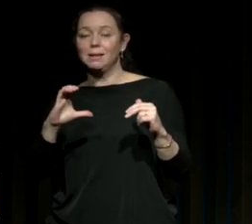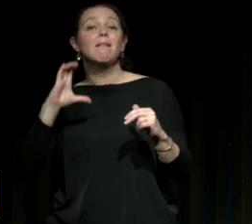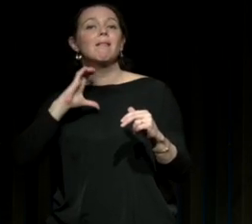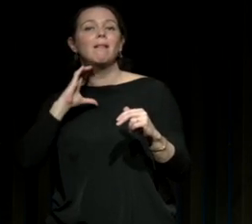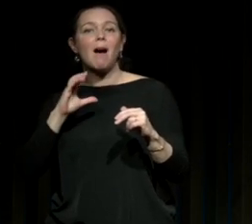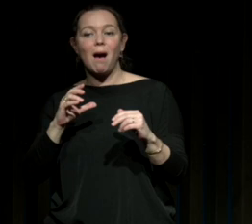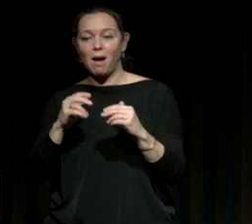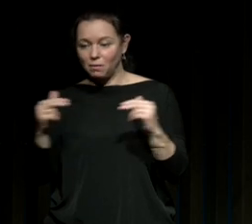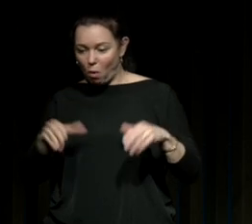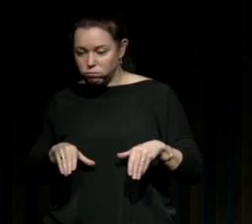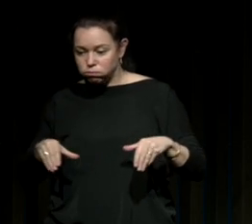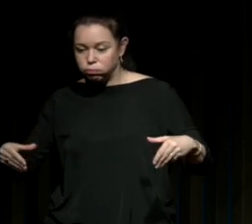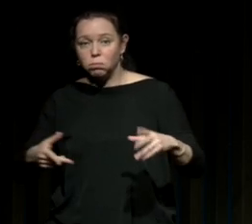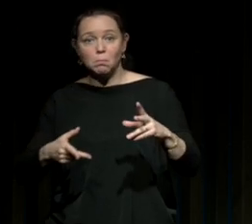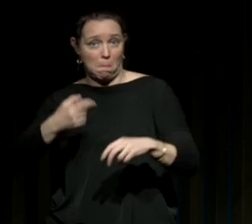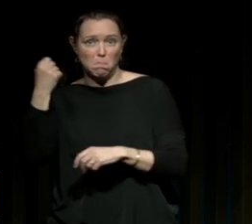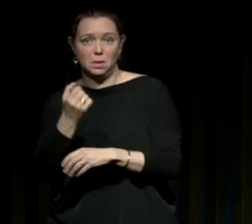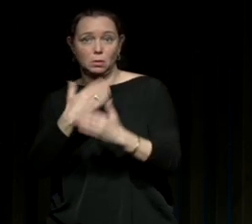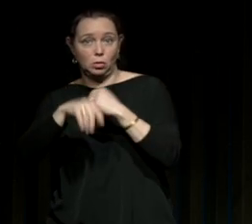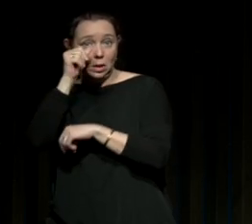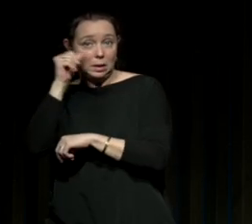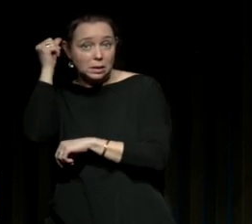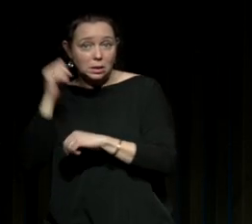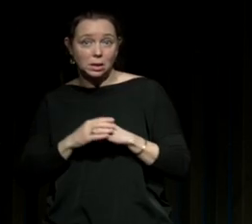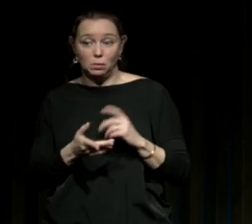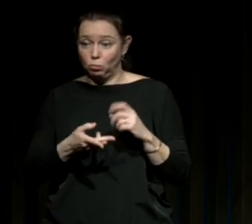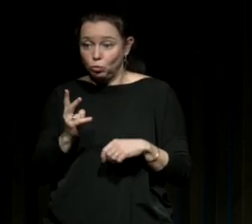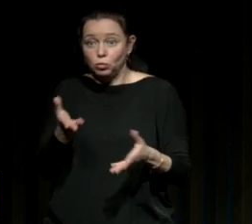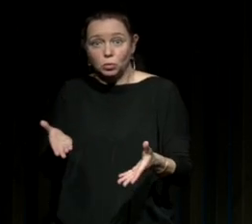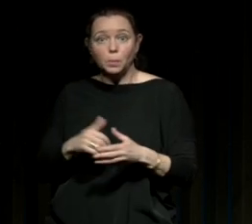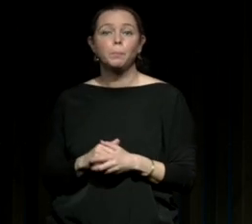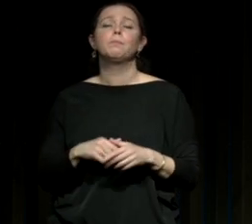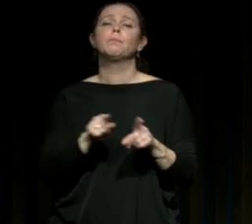important chez les patients asiatiques on sait pas exactement également ce qui se passe pour les